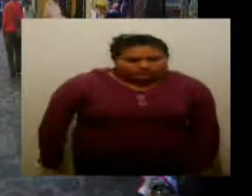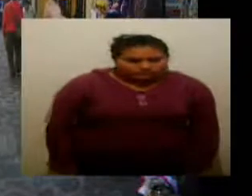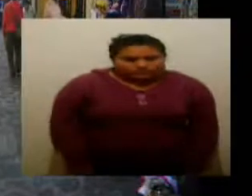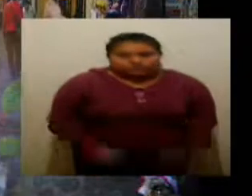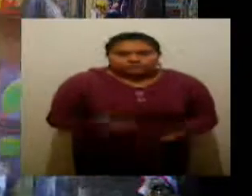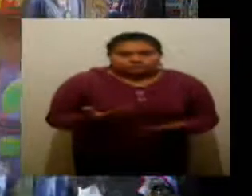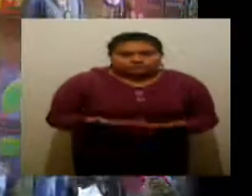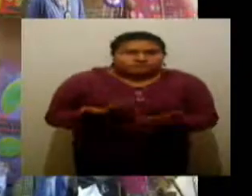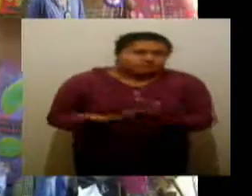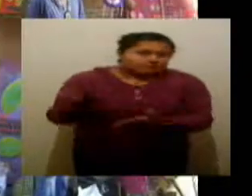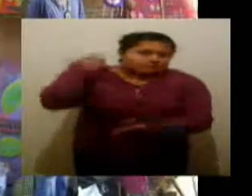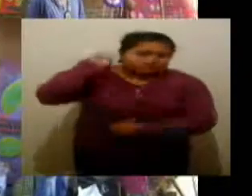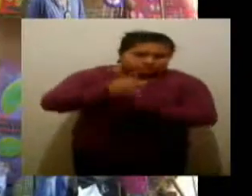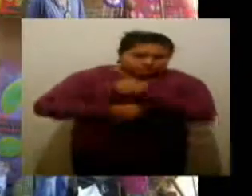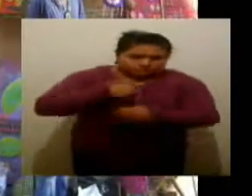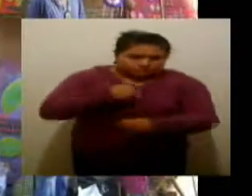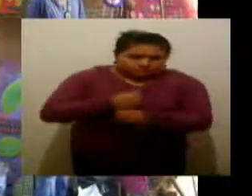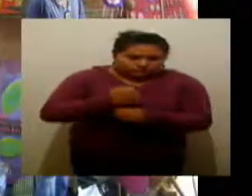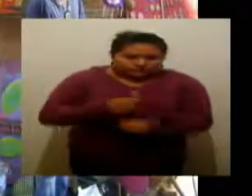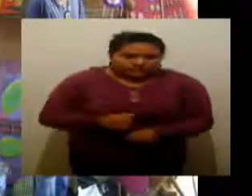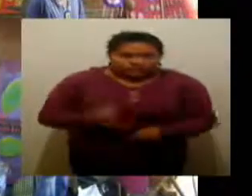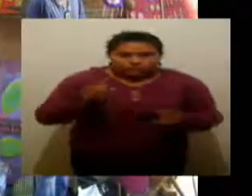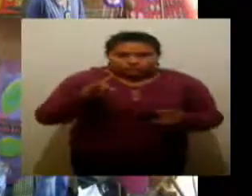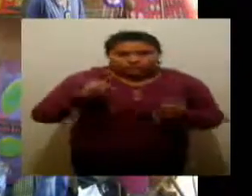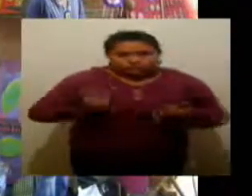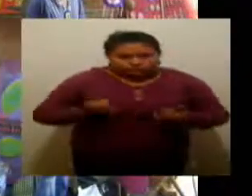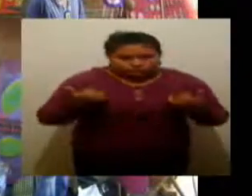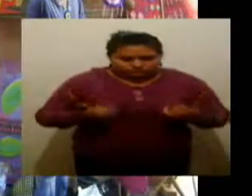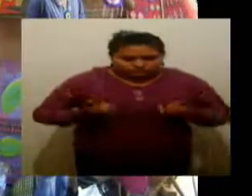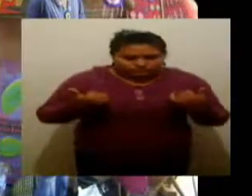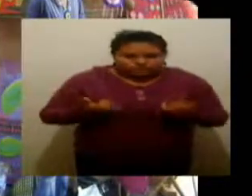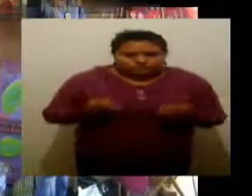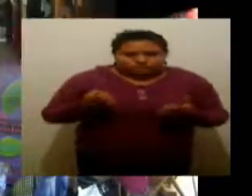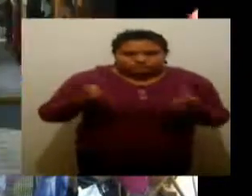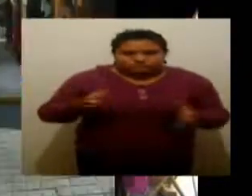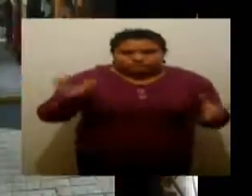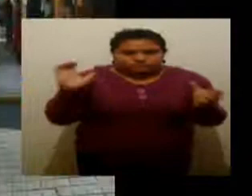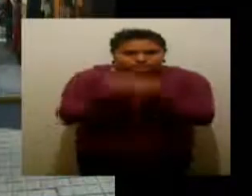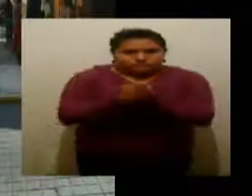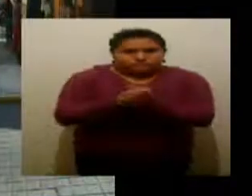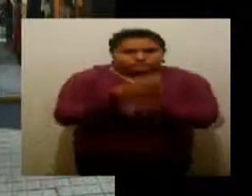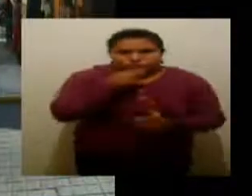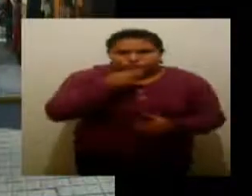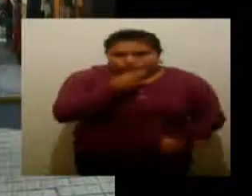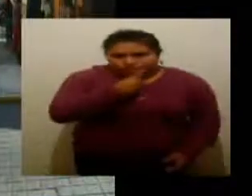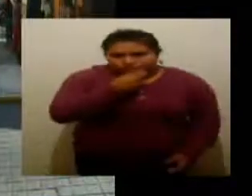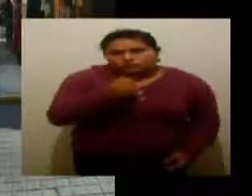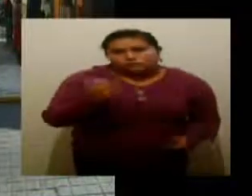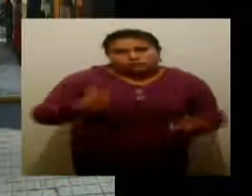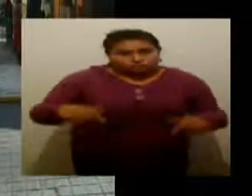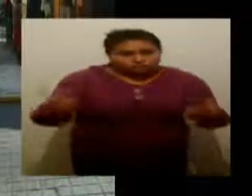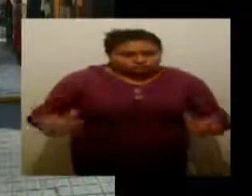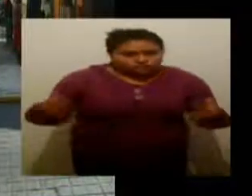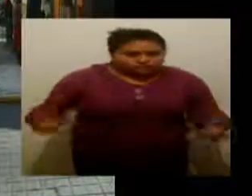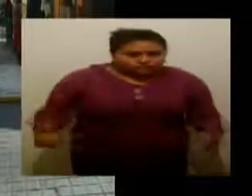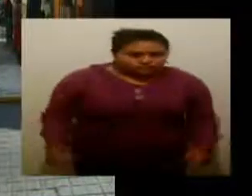español rico y distinguido. Él quería mucho a su esposa